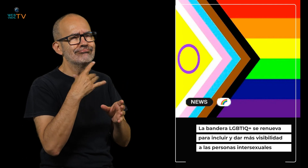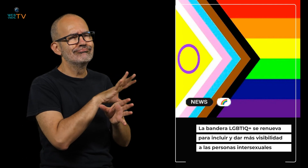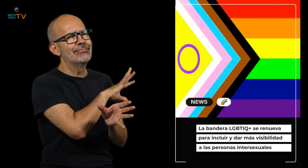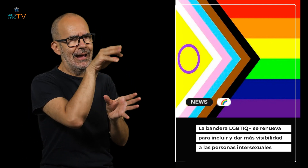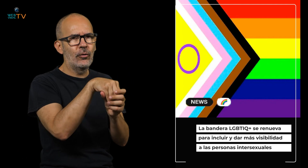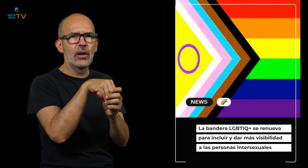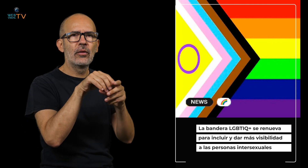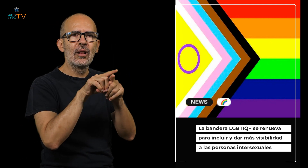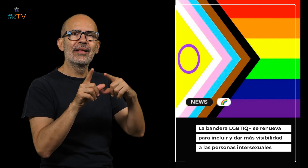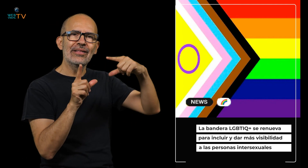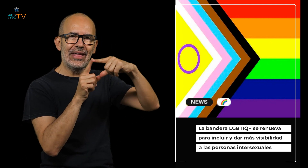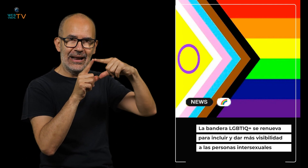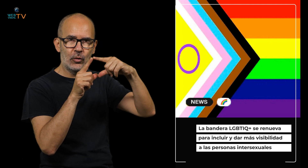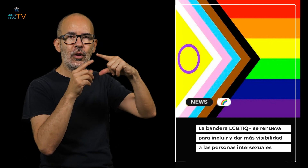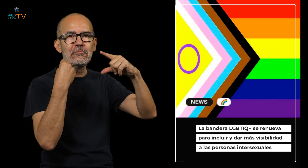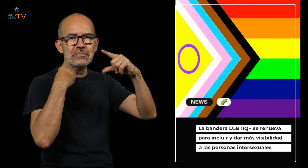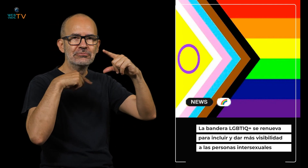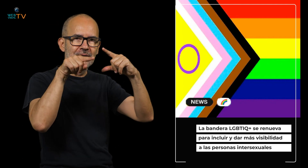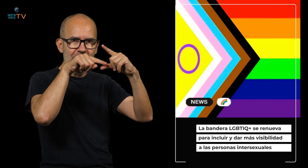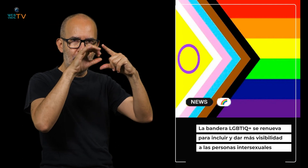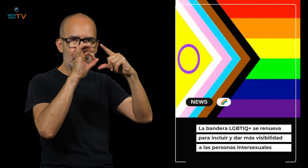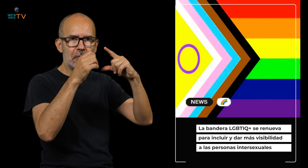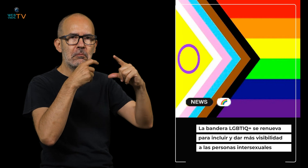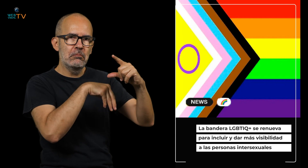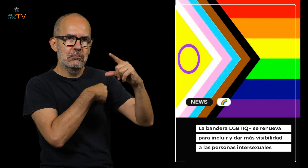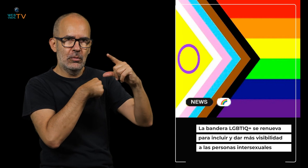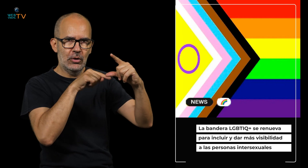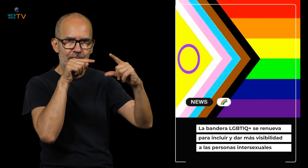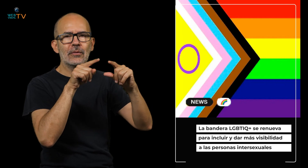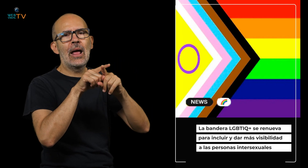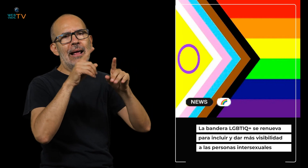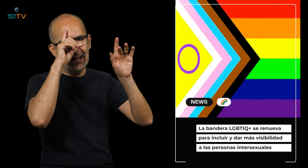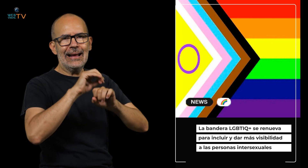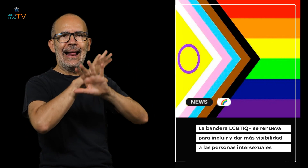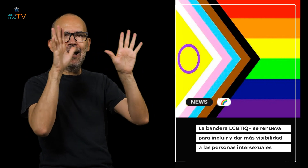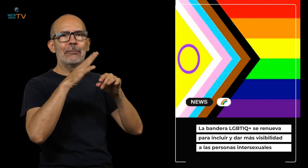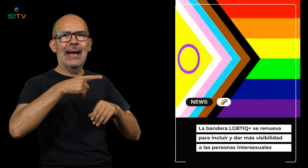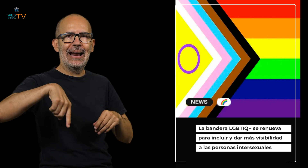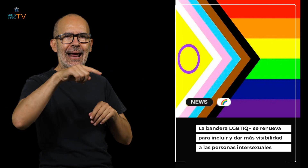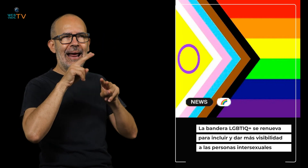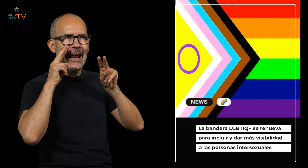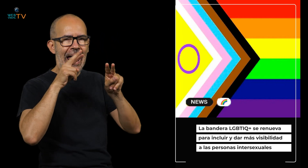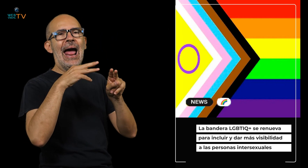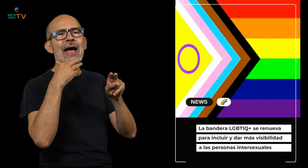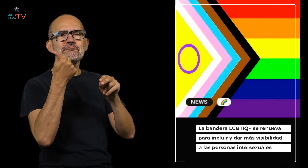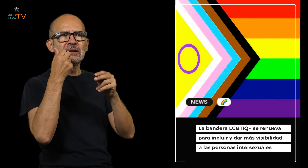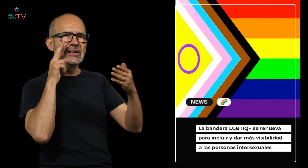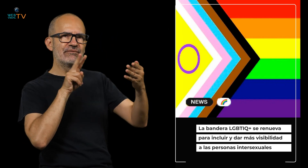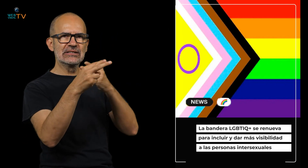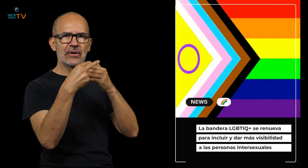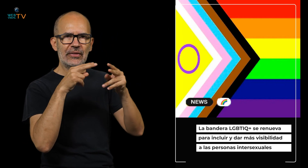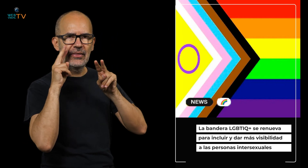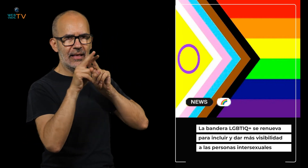La inclusión del triángulo amarillo con el anillo purpura en la bandera es un logro